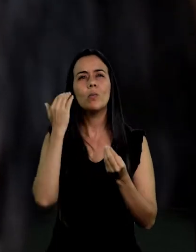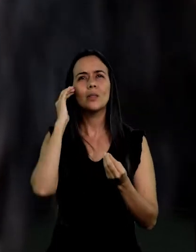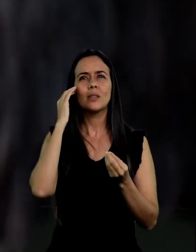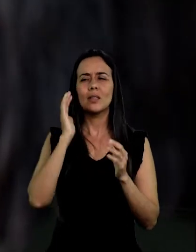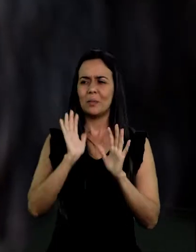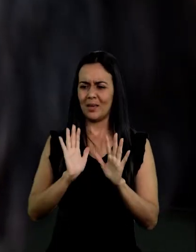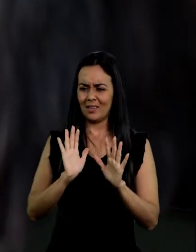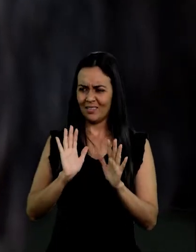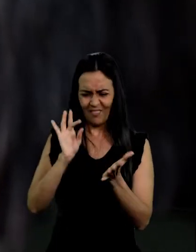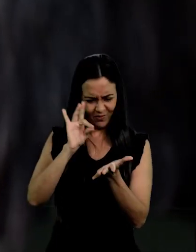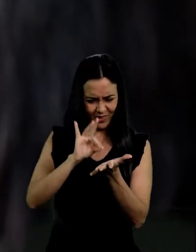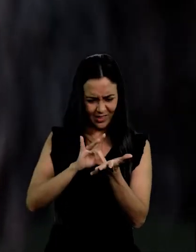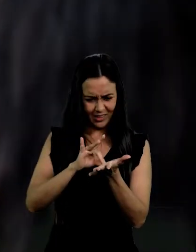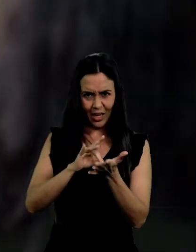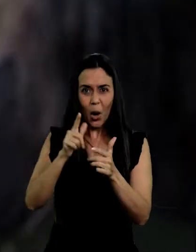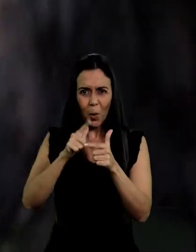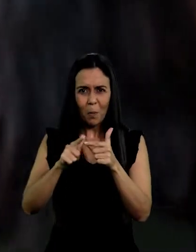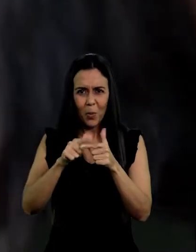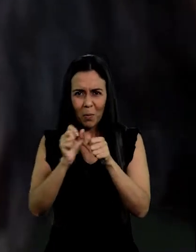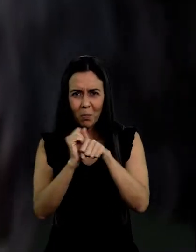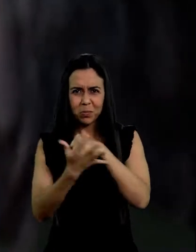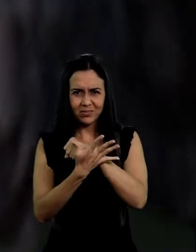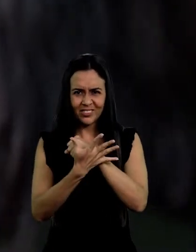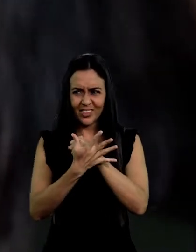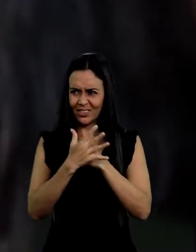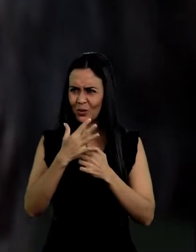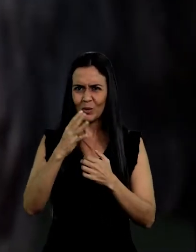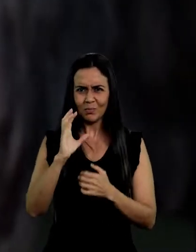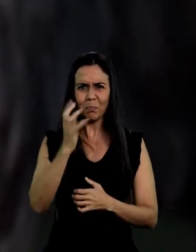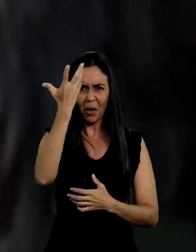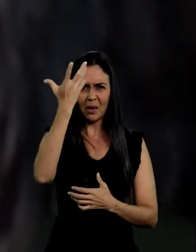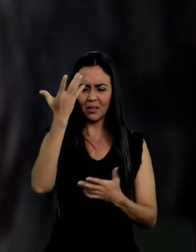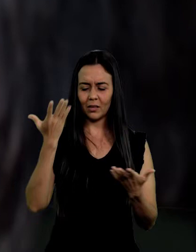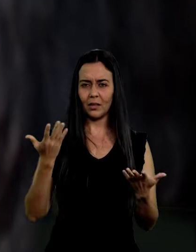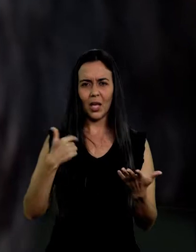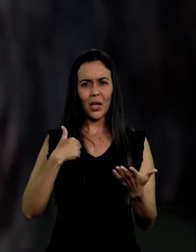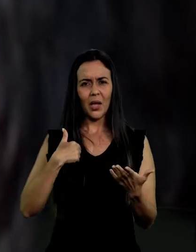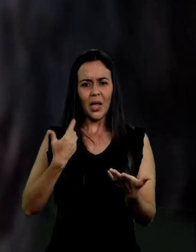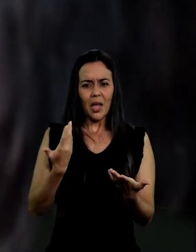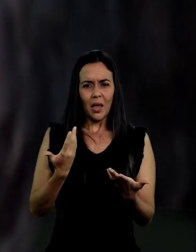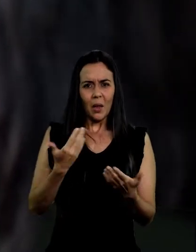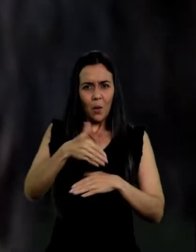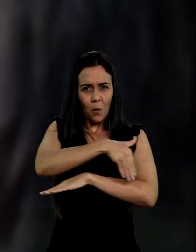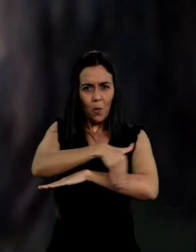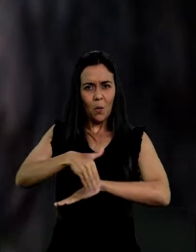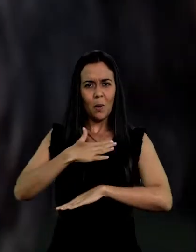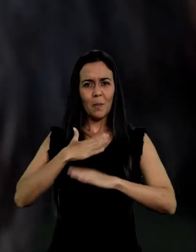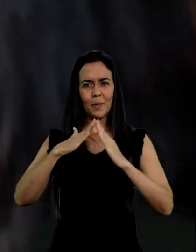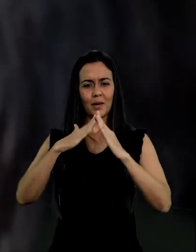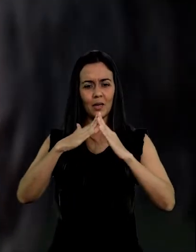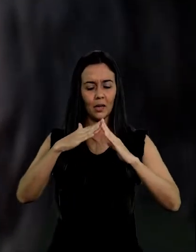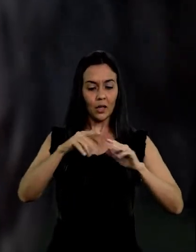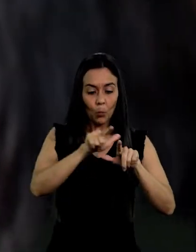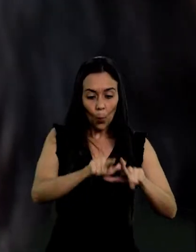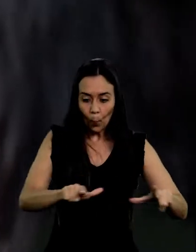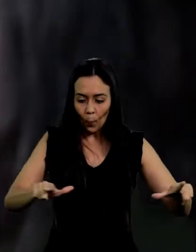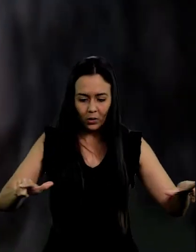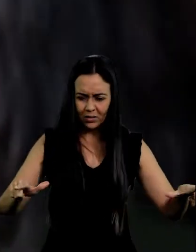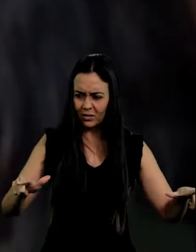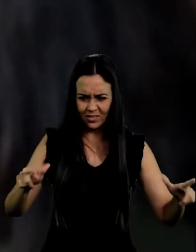Parece que eu tô sonhando acordado, nunca vi a rua aqui na frente da minha casa tão vazia, nem em dia de Copa.